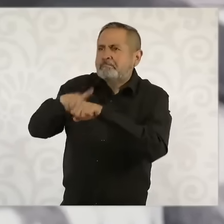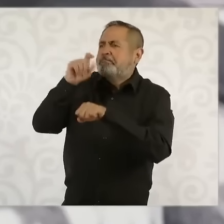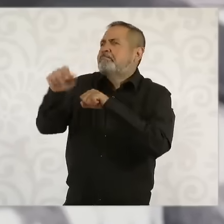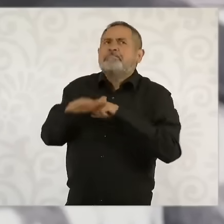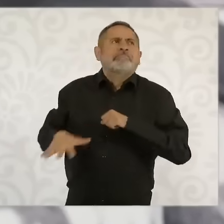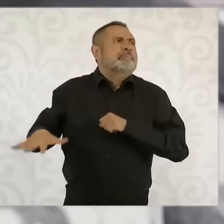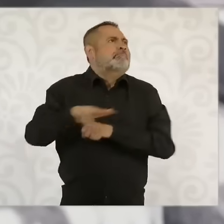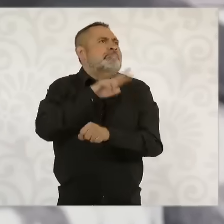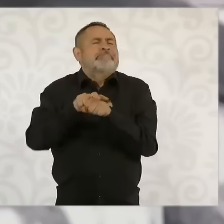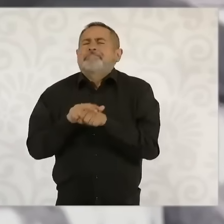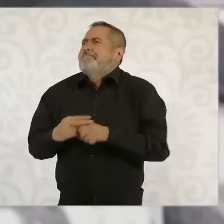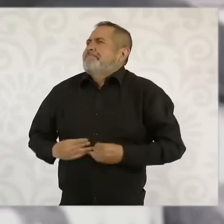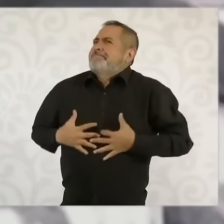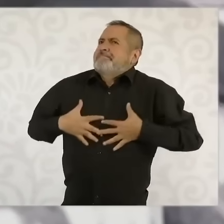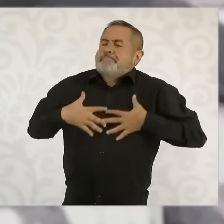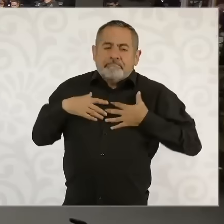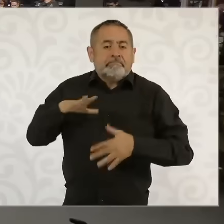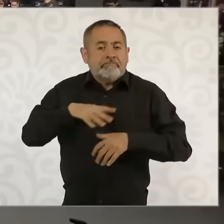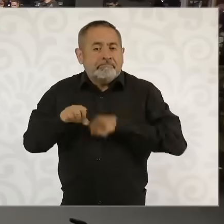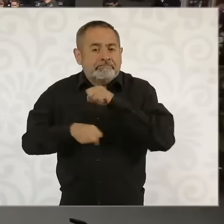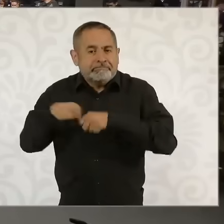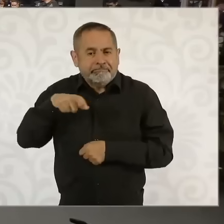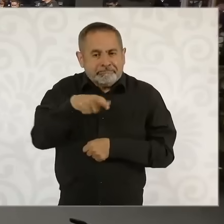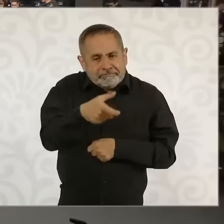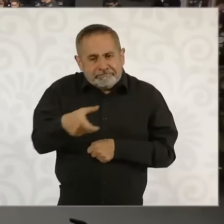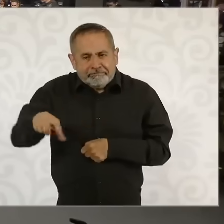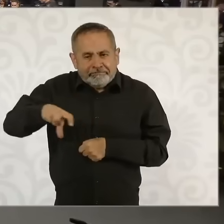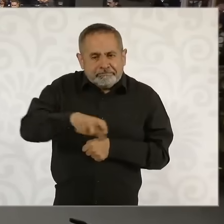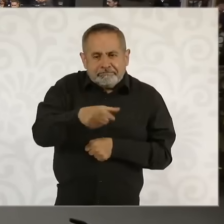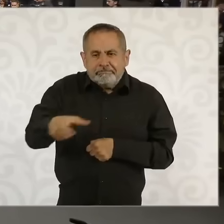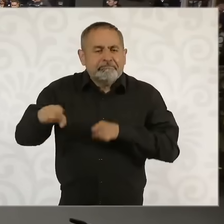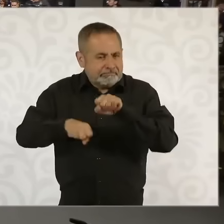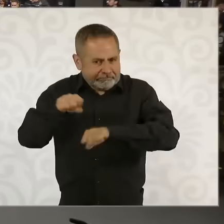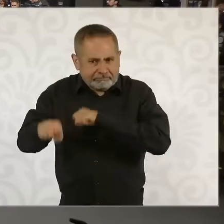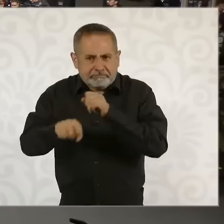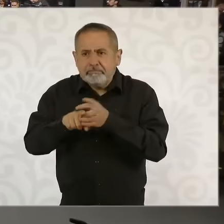cuenta con servicios como ciclovía, tiene un acceso único a a una a las playas que están en